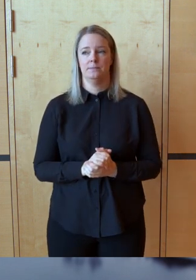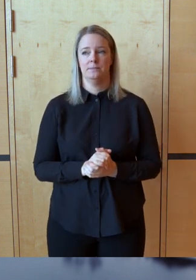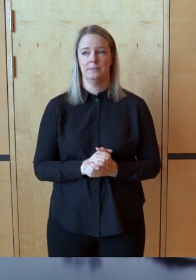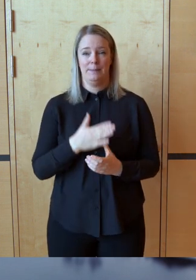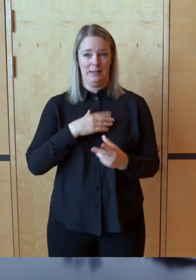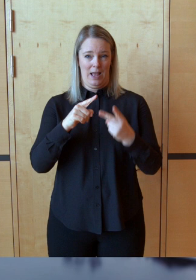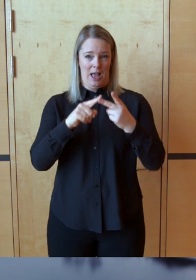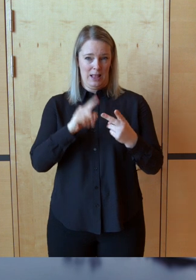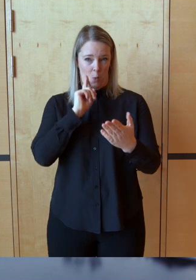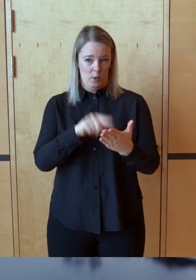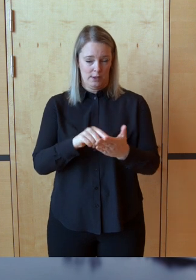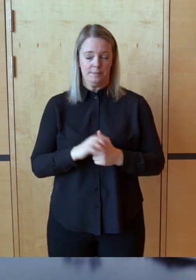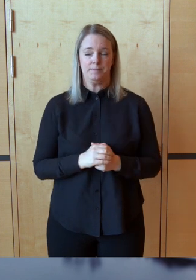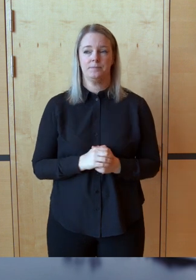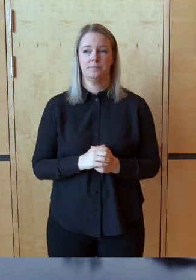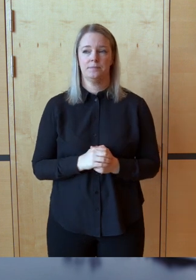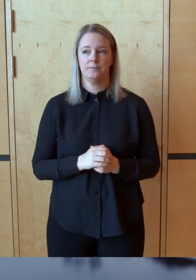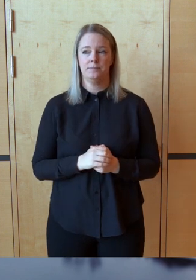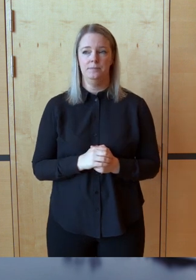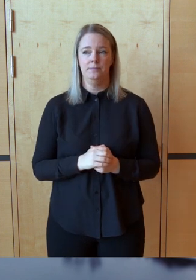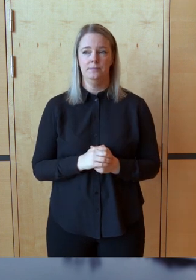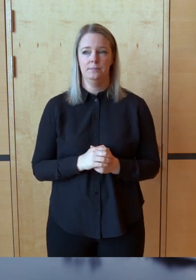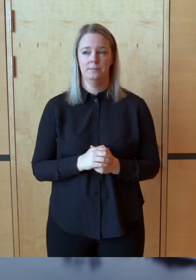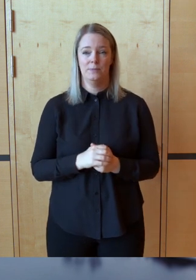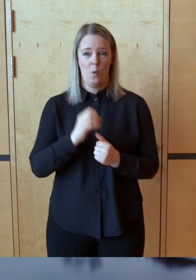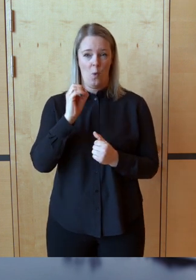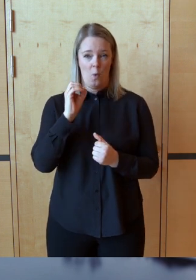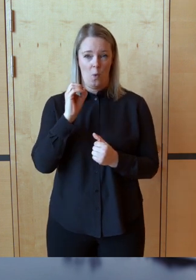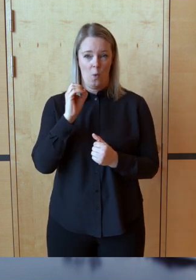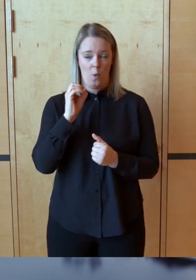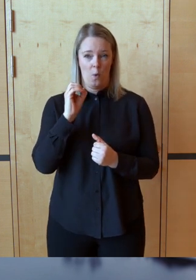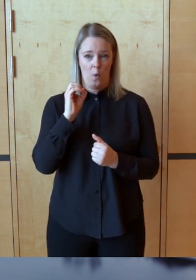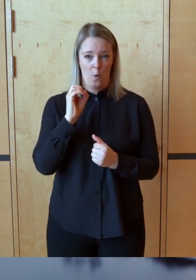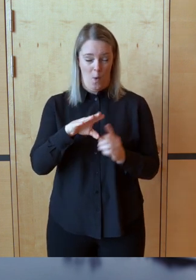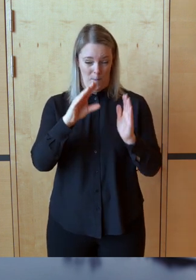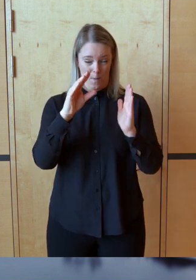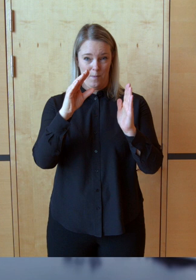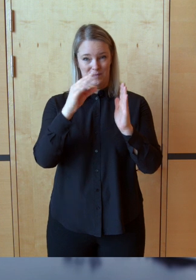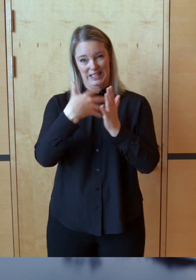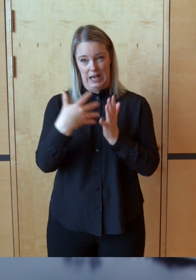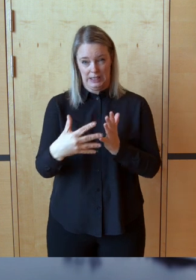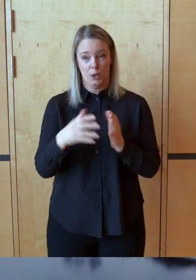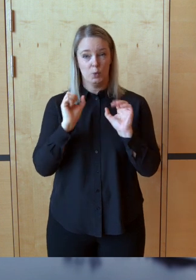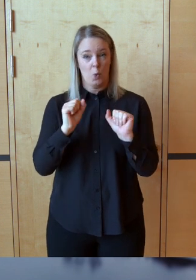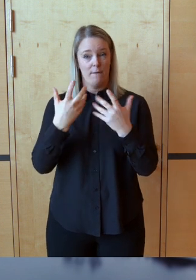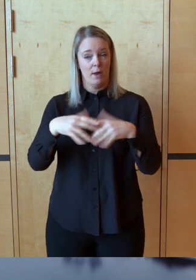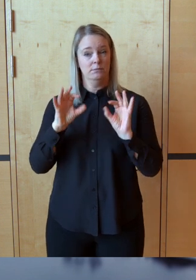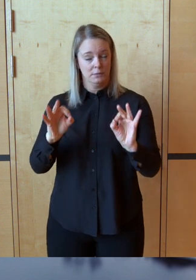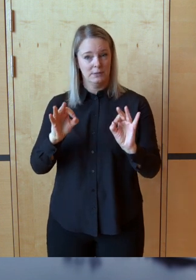Från början Om det var skulle vara lika bra Som det ska vara så är det ändå slutändan också en massa kostnader